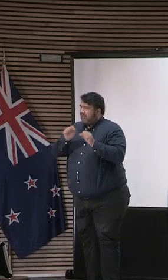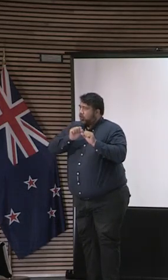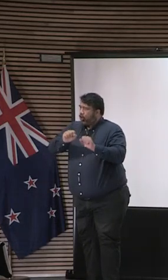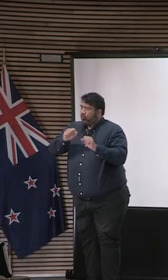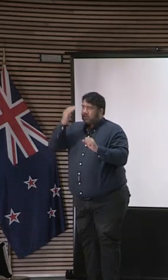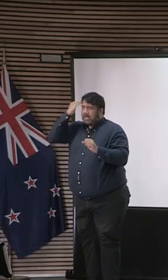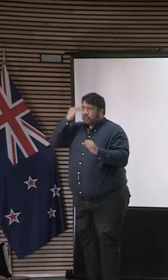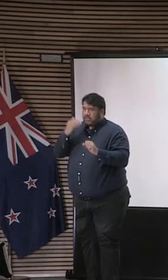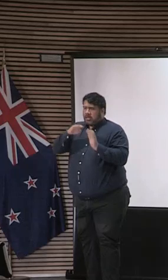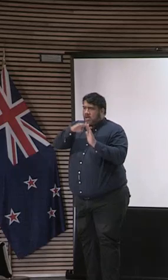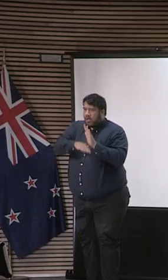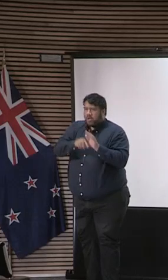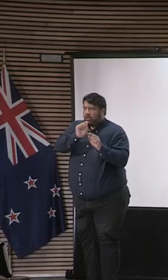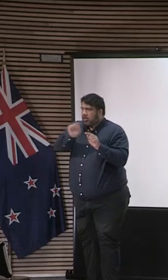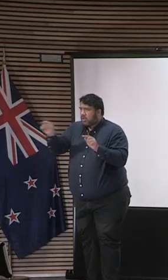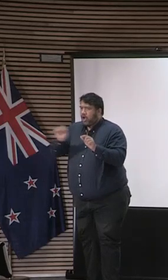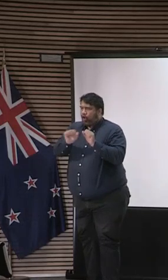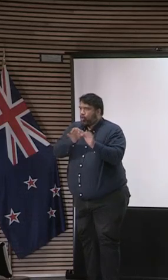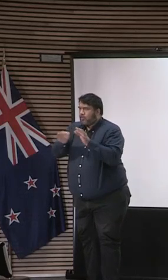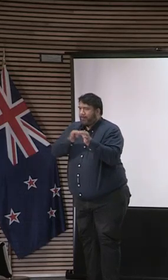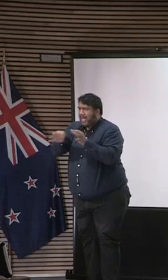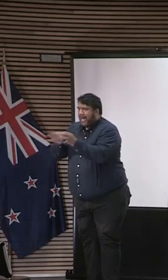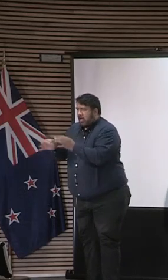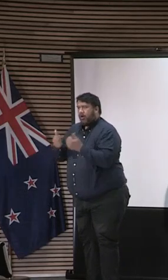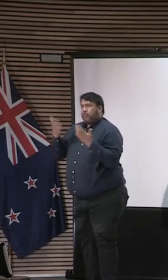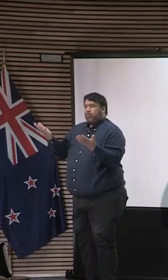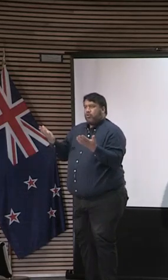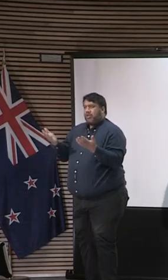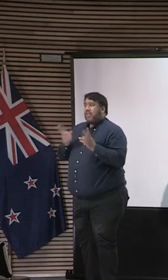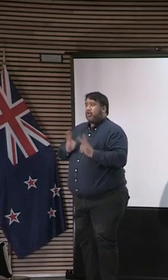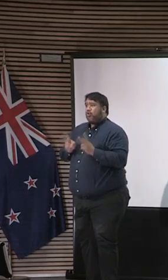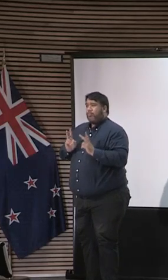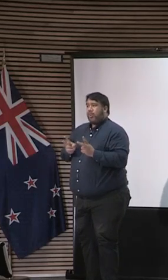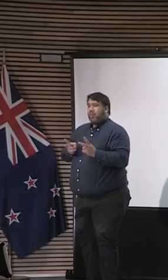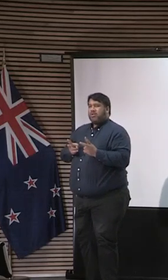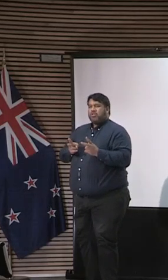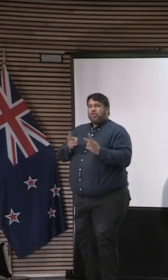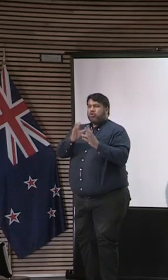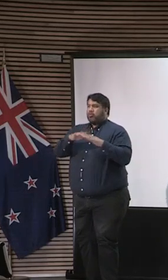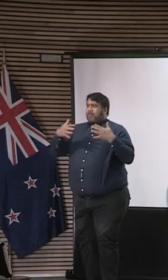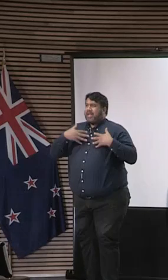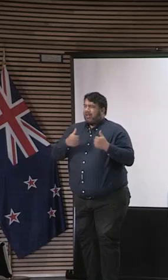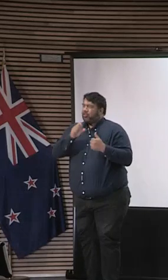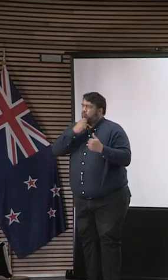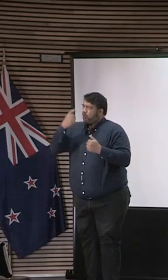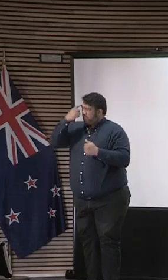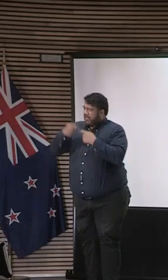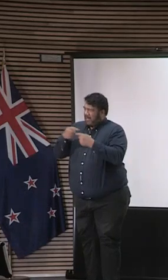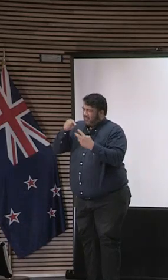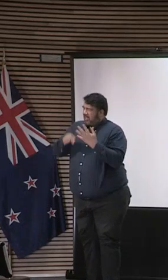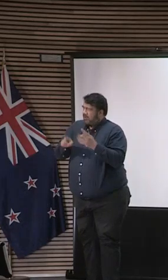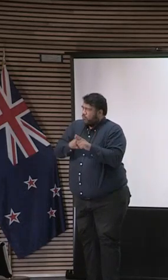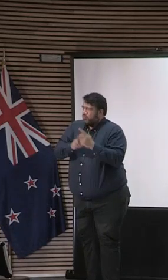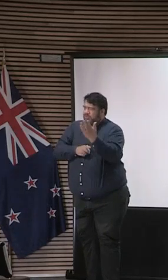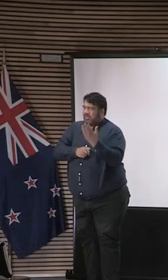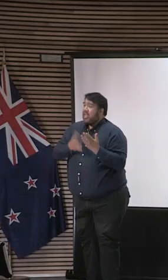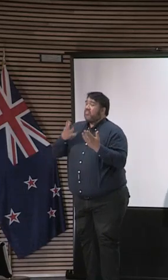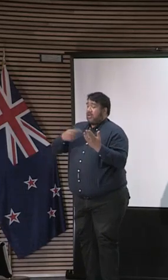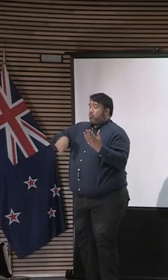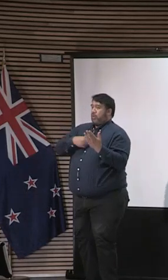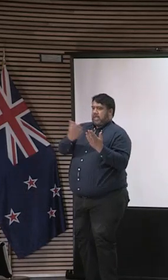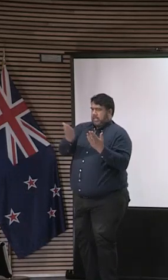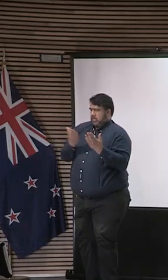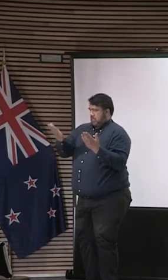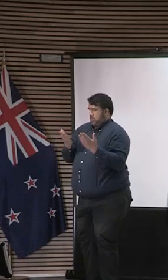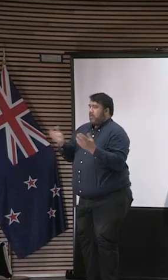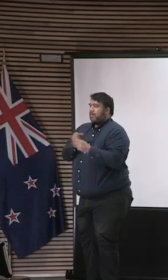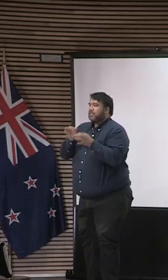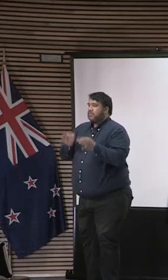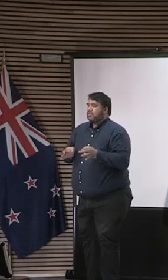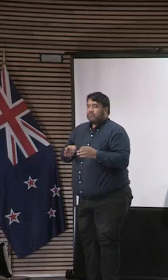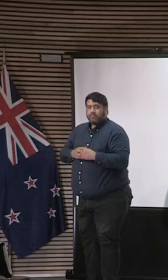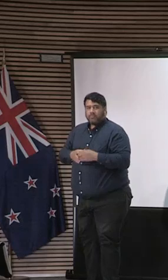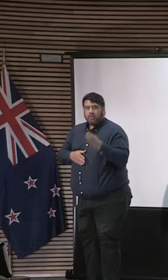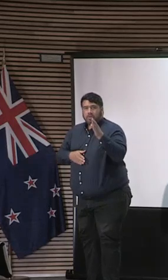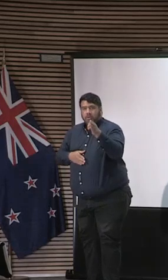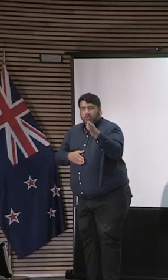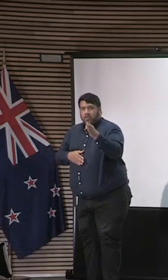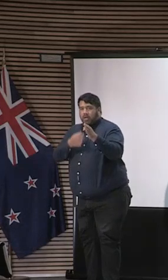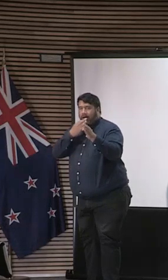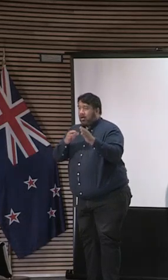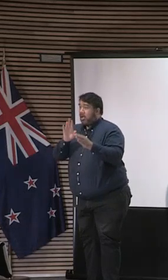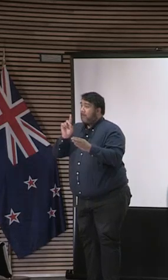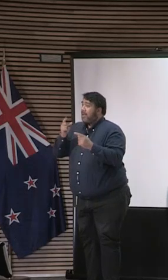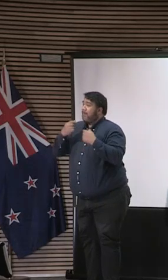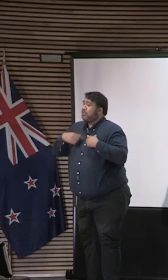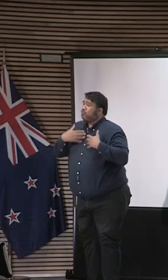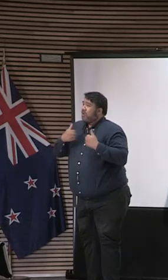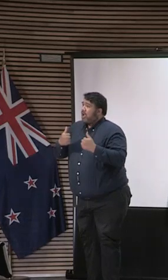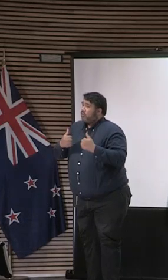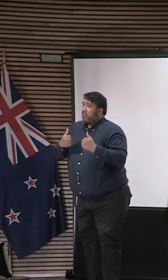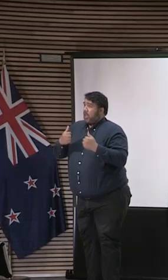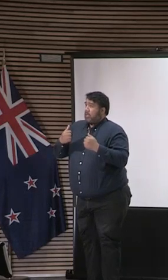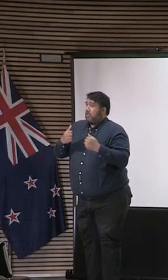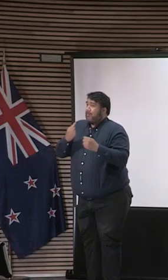te whakatau. JACINDA ARDERN: